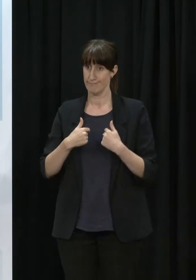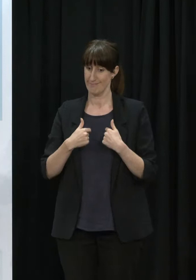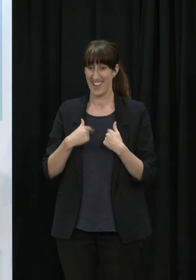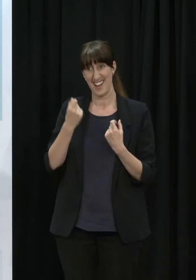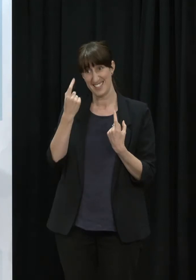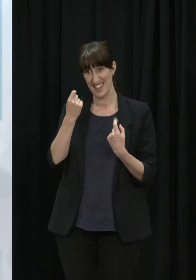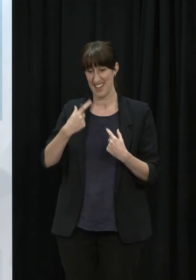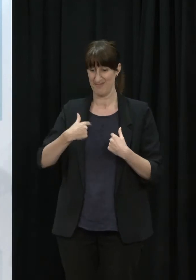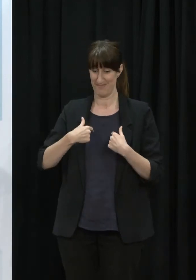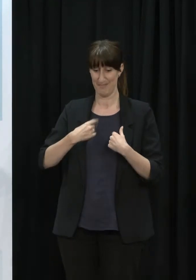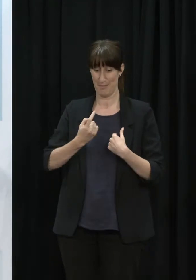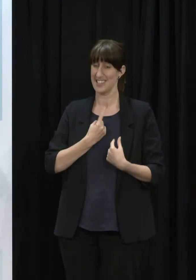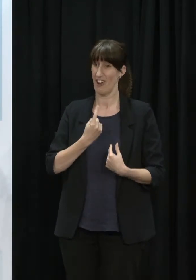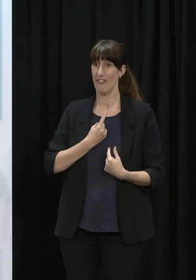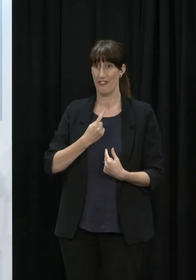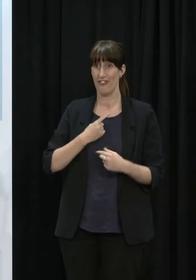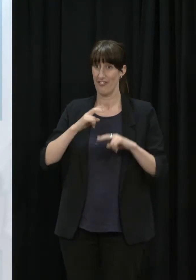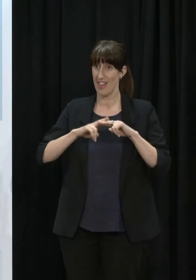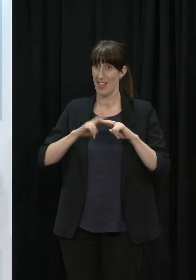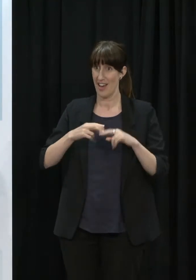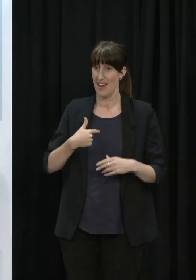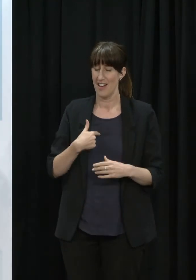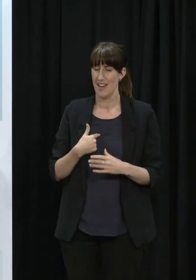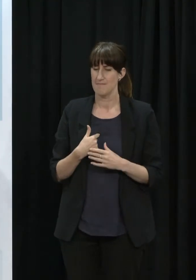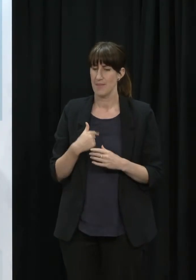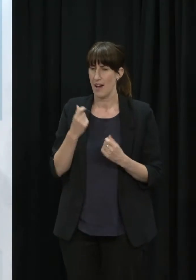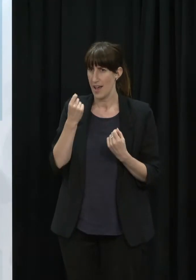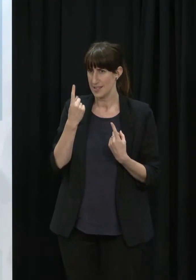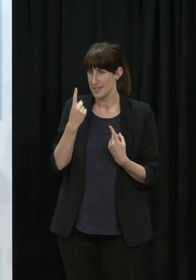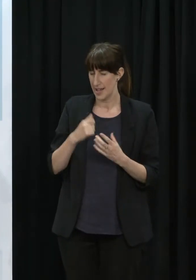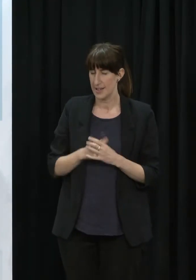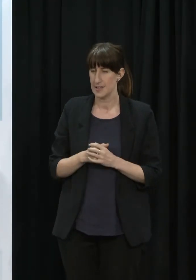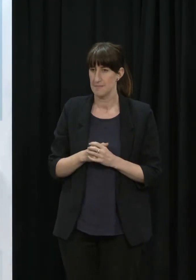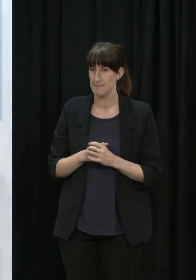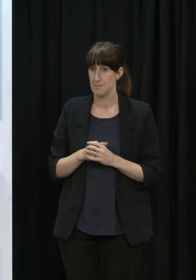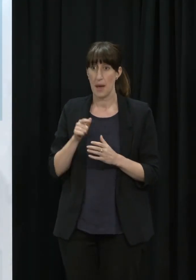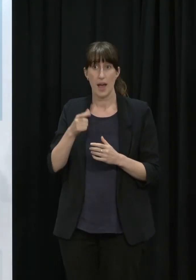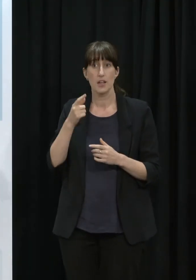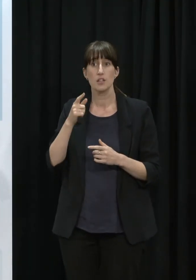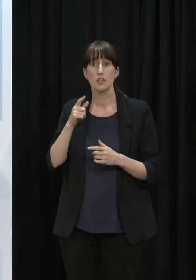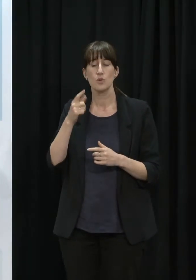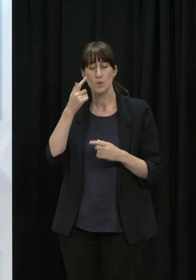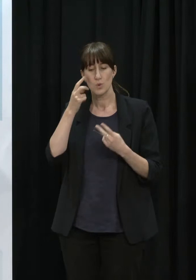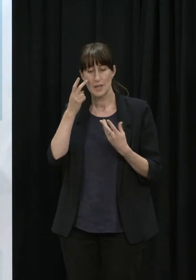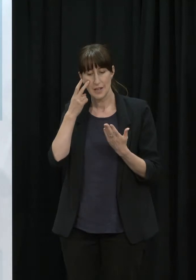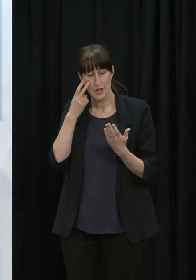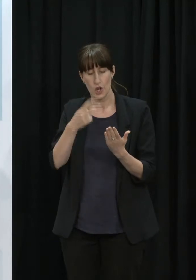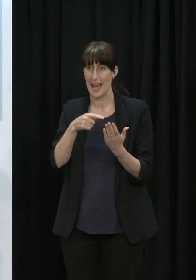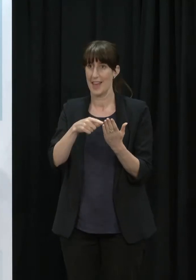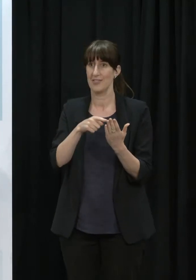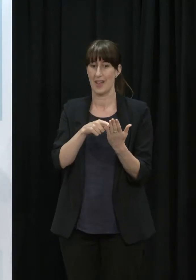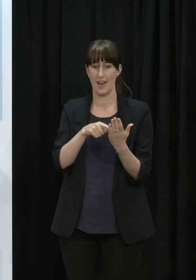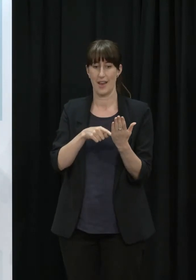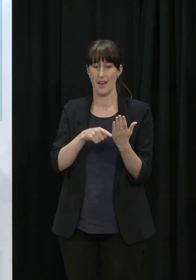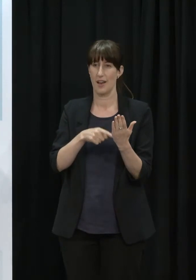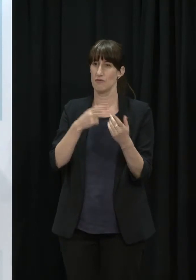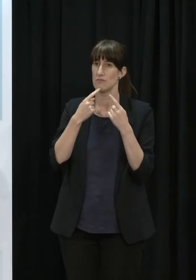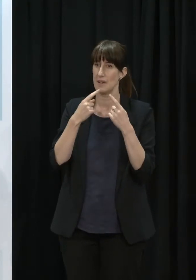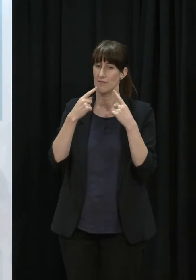ahakoa. He aha ta koe e korero ai ki nga matua e tino mataku ana? Ki taku whakaaro kei te